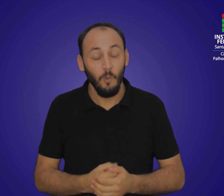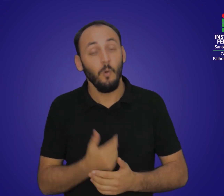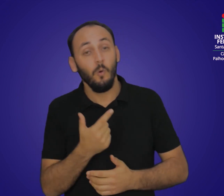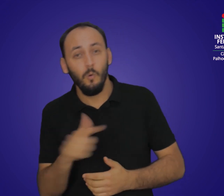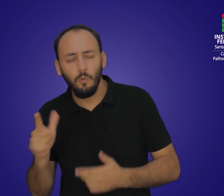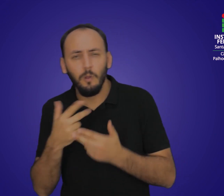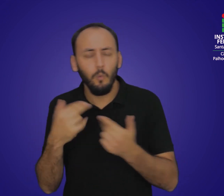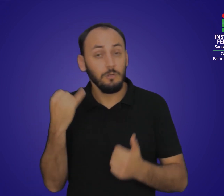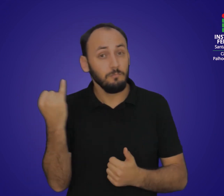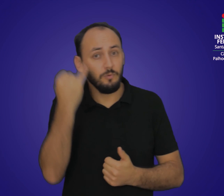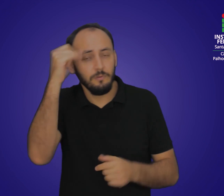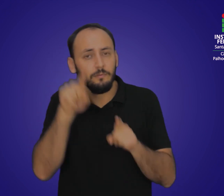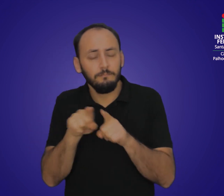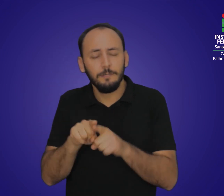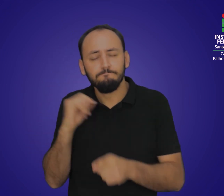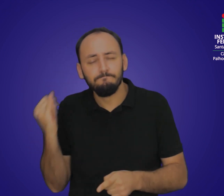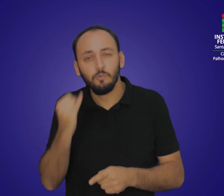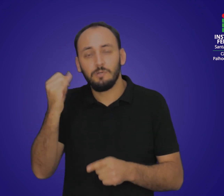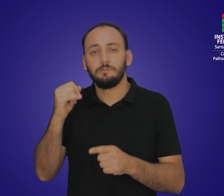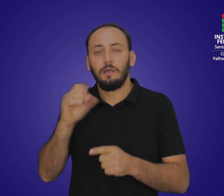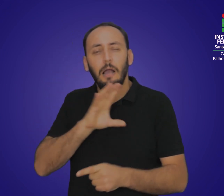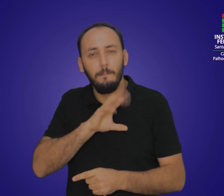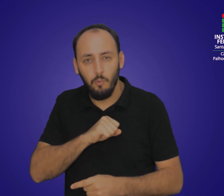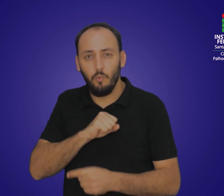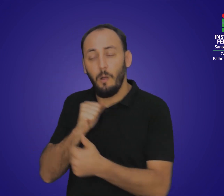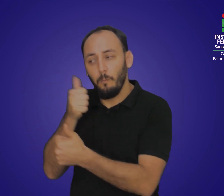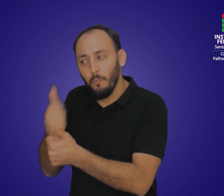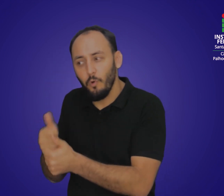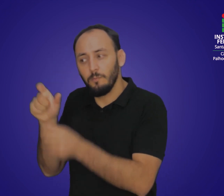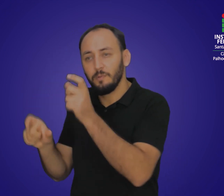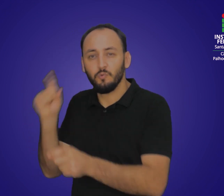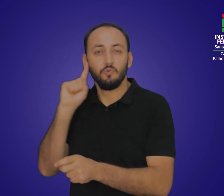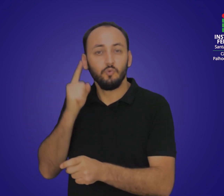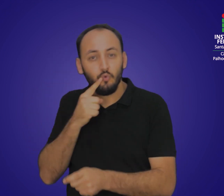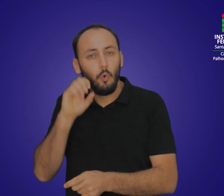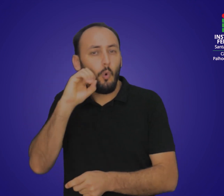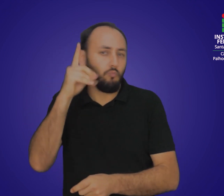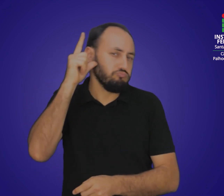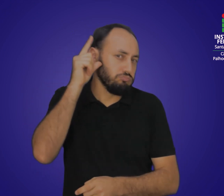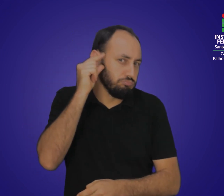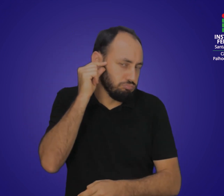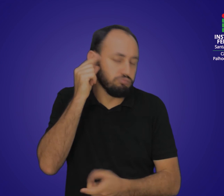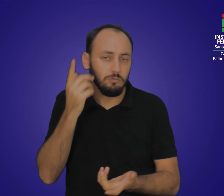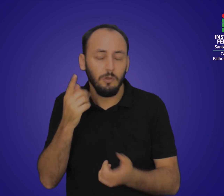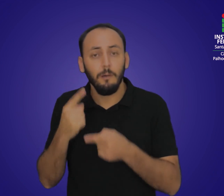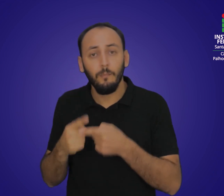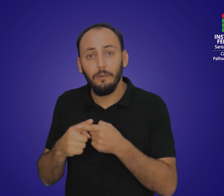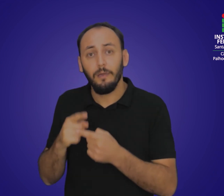Uma outra coisa muito importante é o afeto ao acompanhar pessoas surdas ou deficientes auditivas,